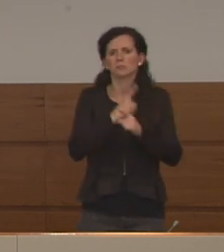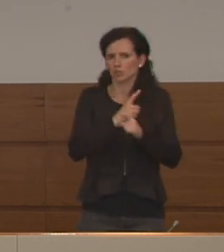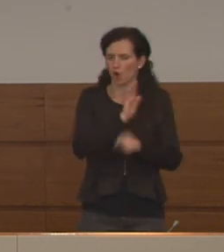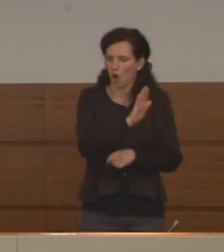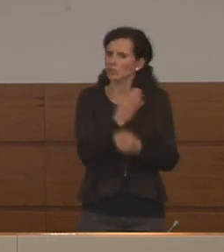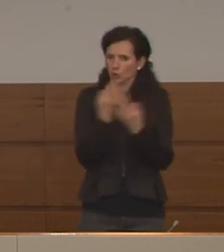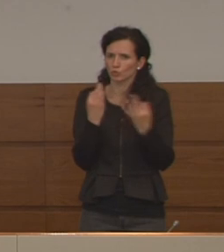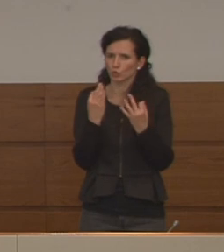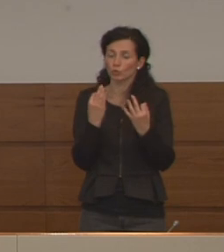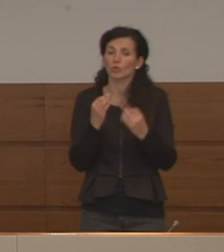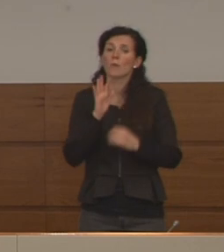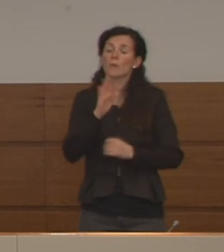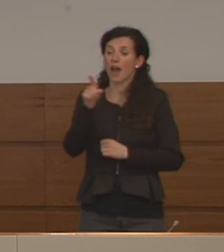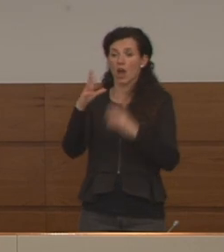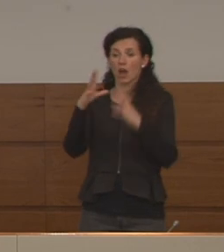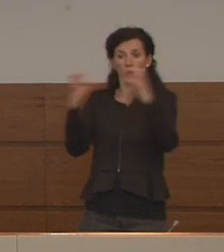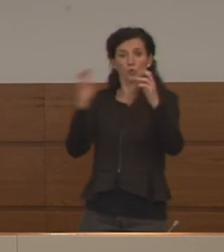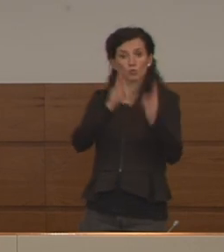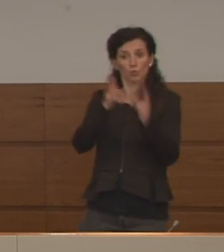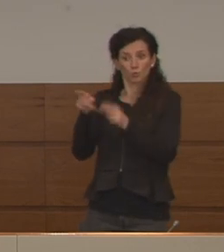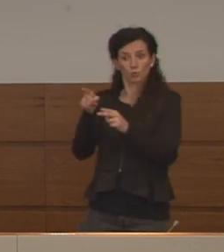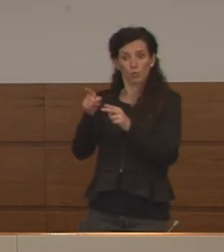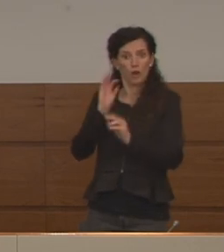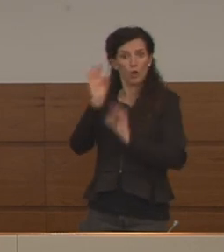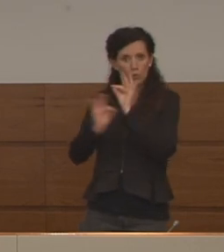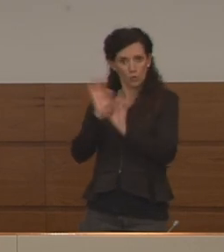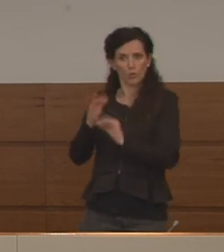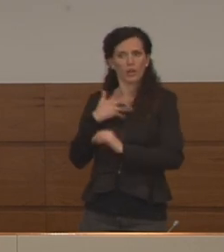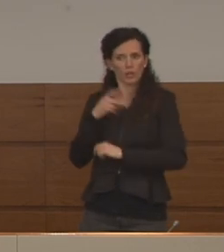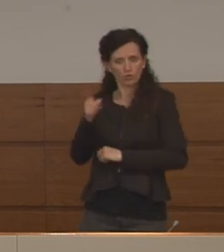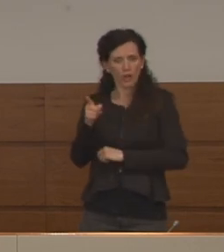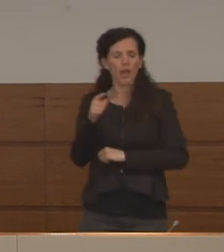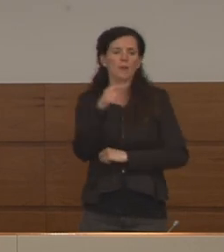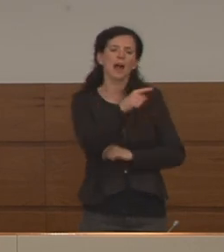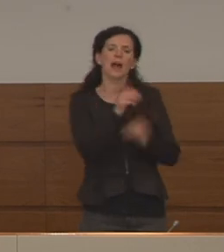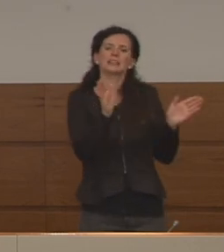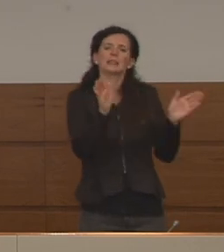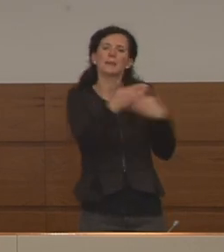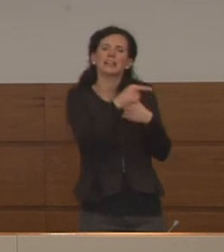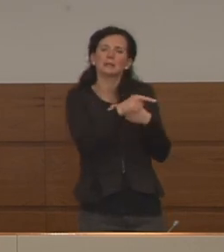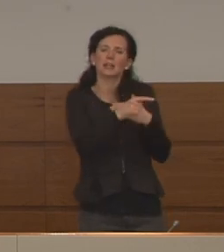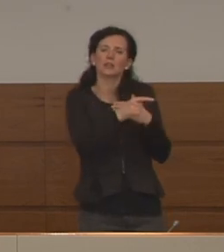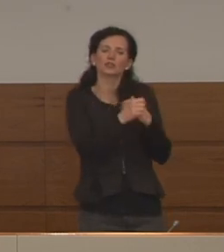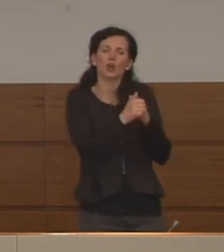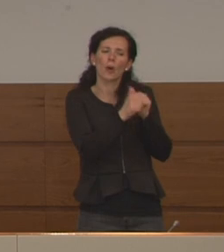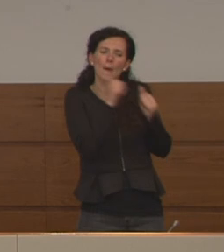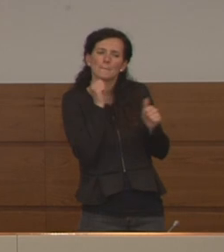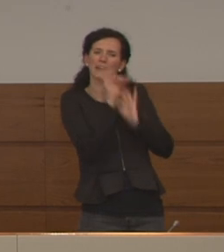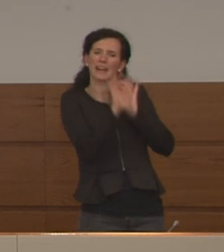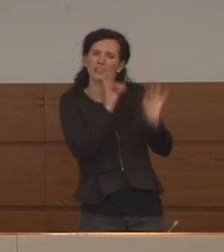bisogna pensare che un Dipartimento di Prevenzione, una rete di strutture capaci